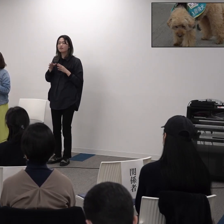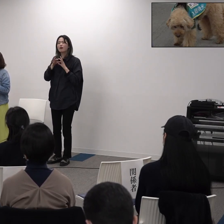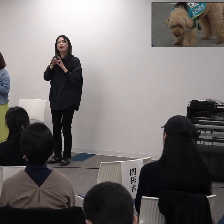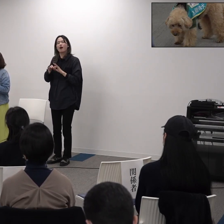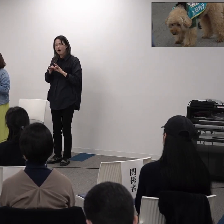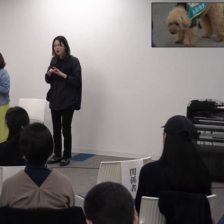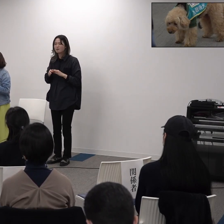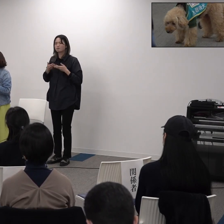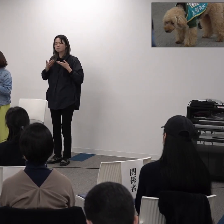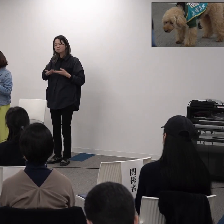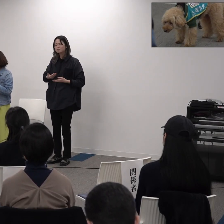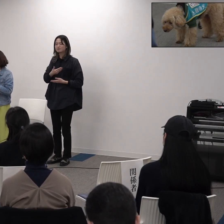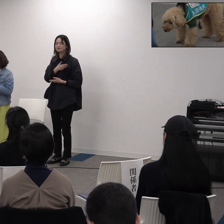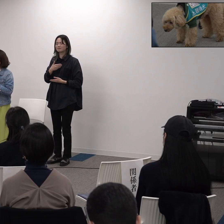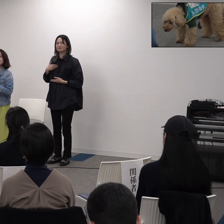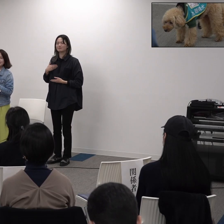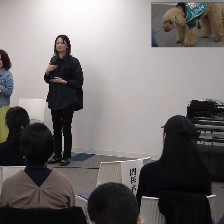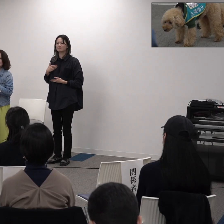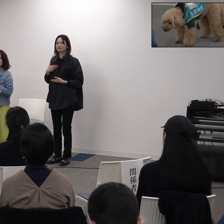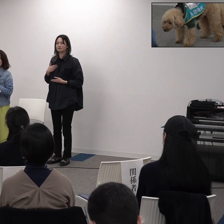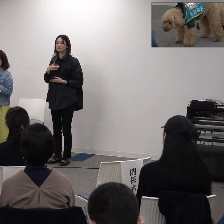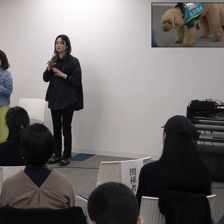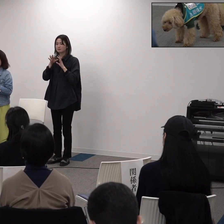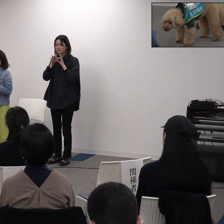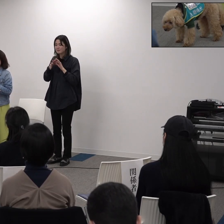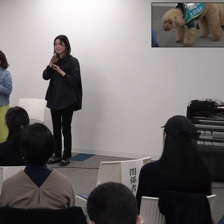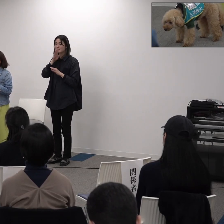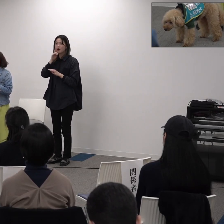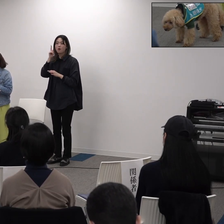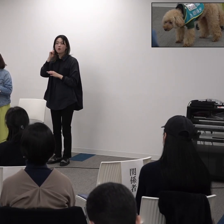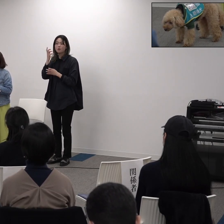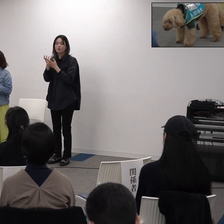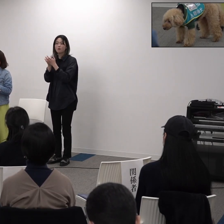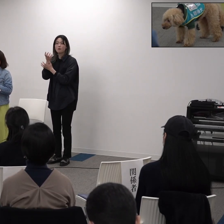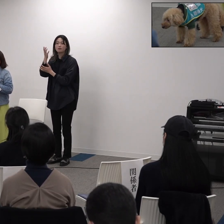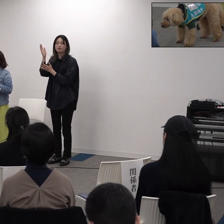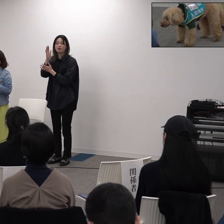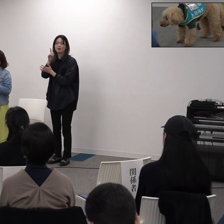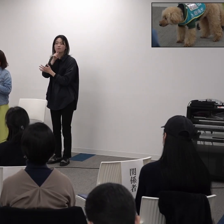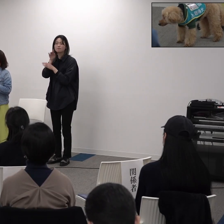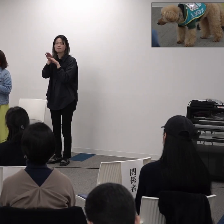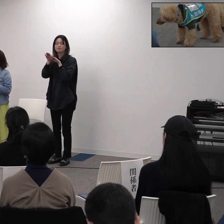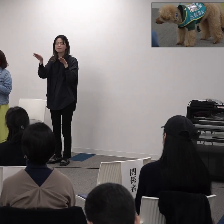実際の音が起こってないときに私に安心や自由をくれる